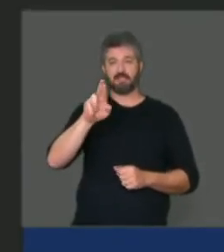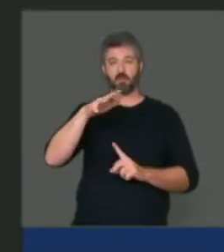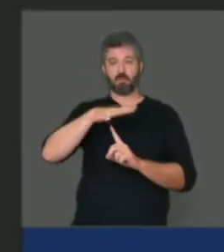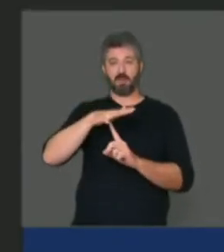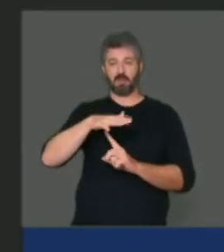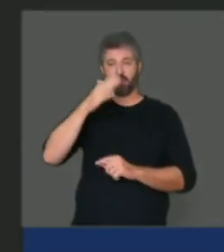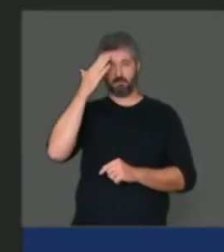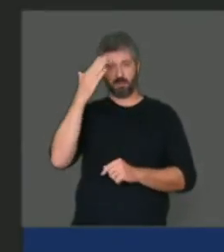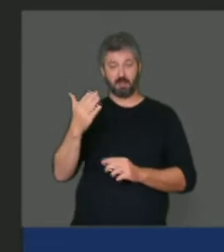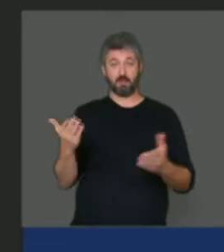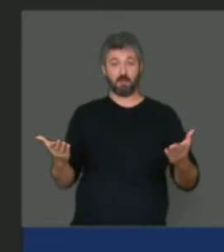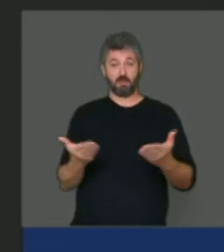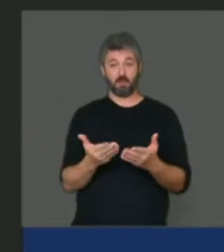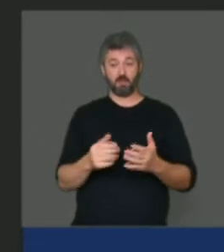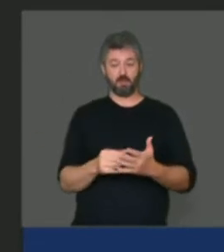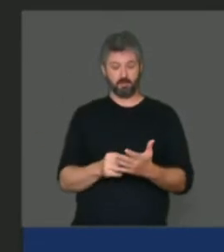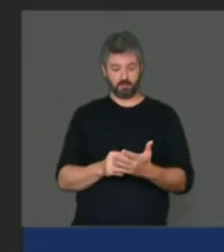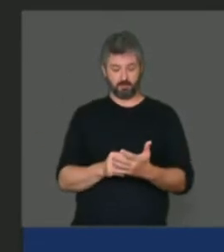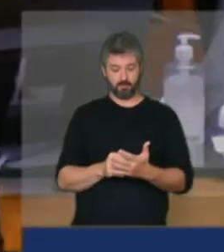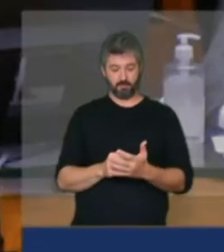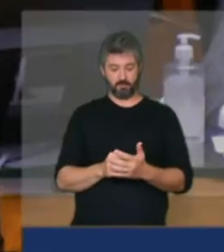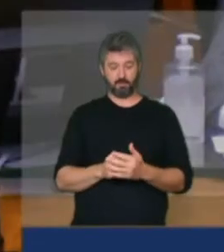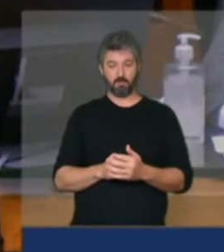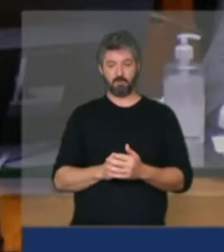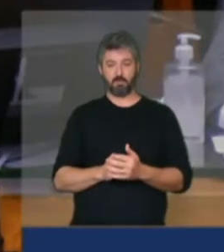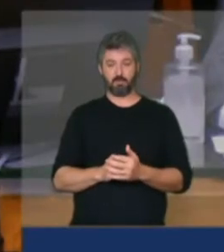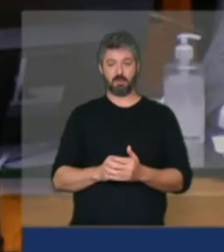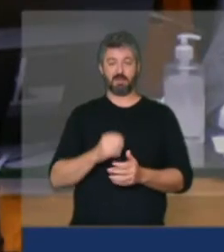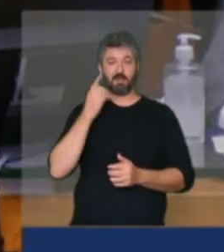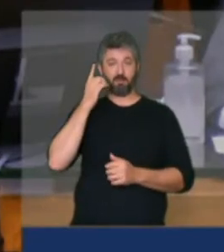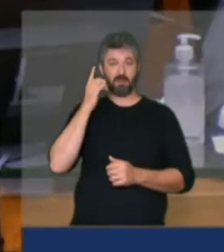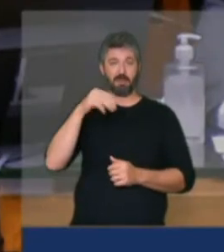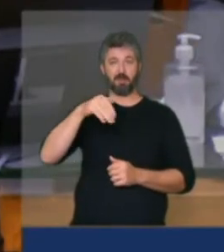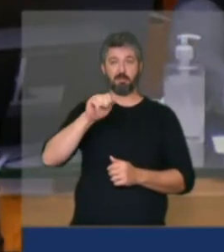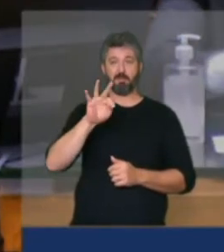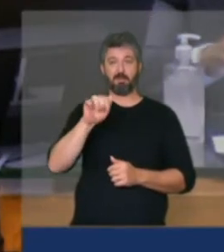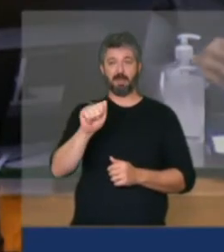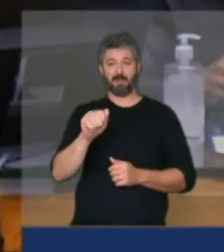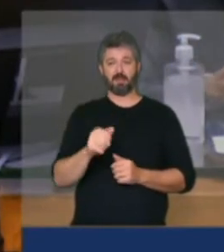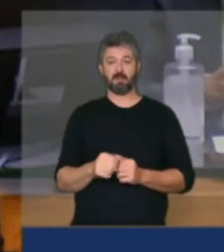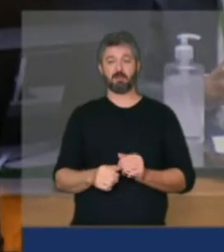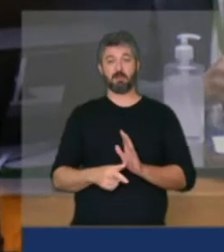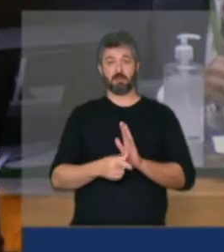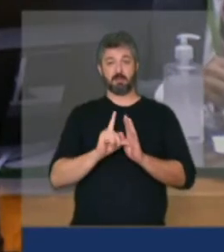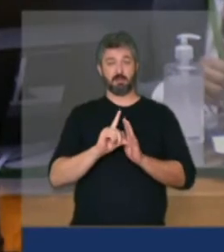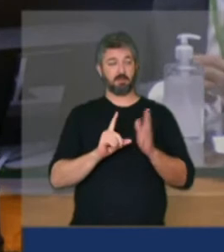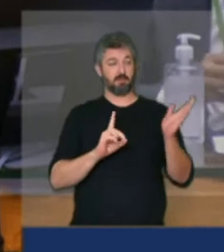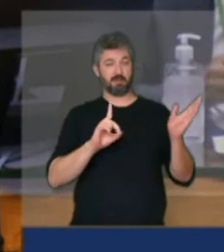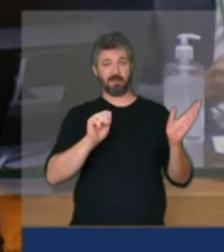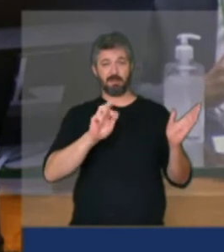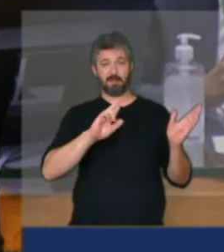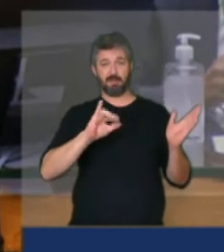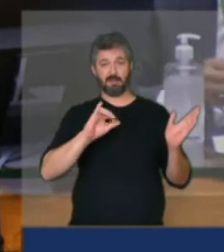NÓS VAMOS É ... DEPUTADA LÍDICE DA MATA. [DEPUTADO]: UM MINUTO, SENHOR PRESIDENTE. [PRESIDENTE]: O DEPUTADO DARCY DE MATOS, ENQUANTO NÓS CHEGAMOS ALI NA BAHIA, VAMOS PASSAR AQUI